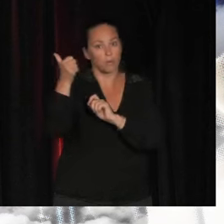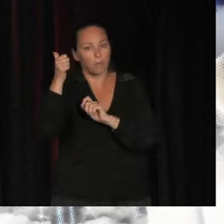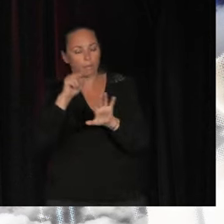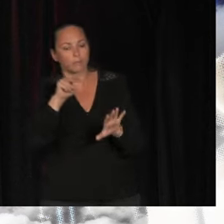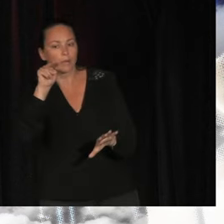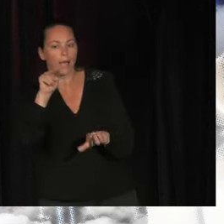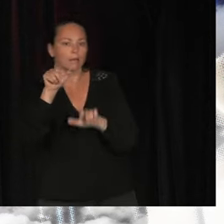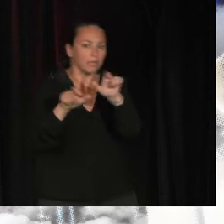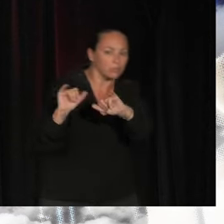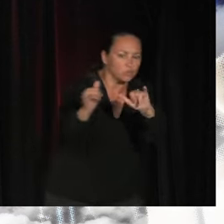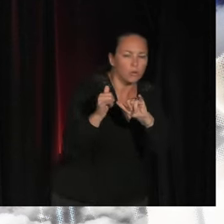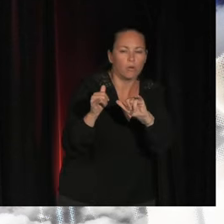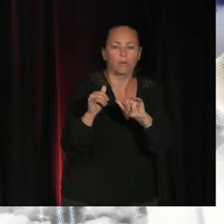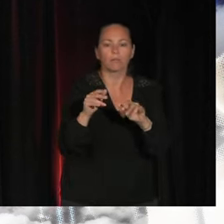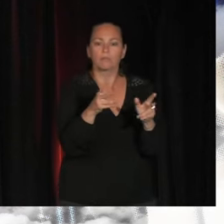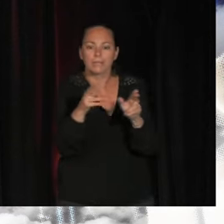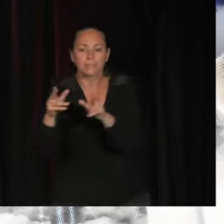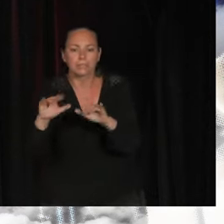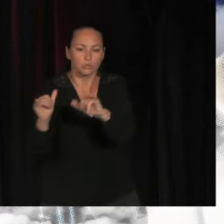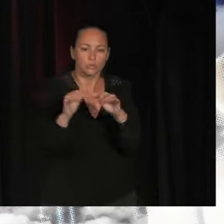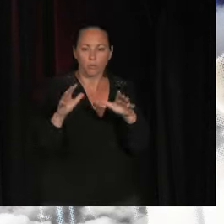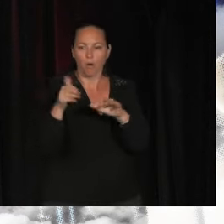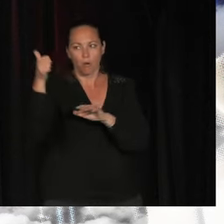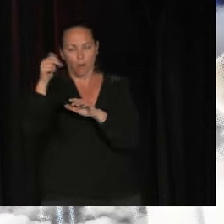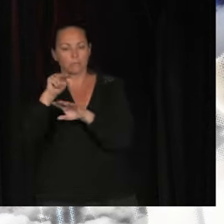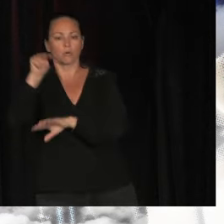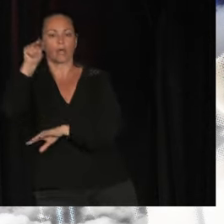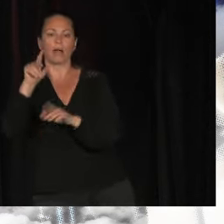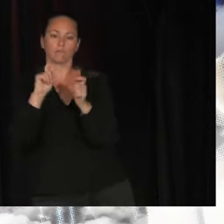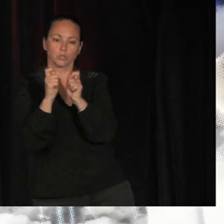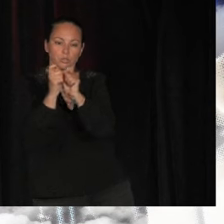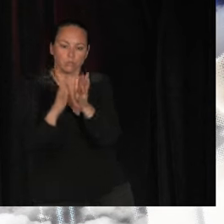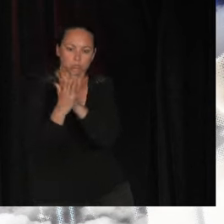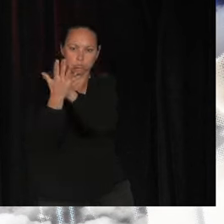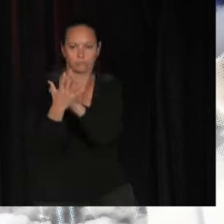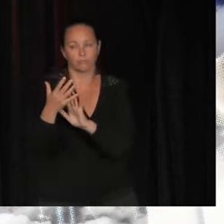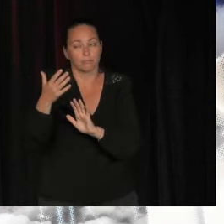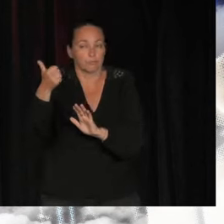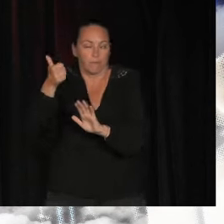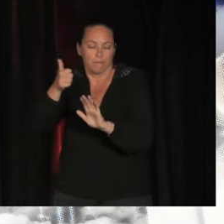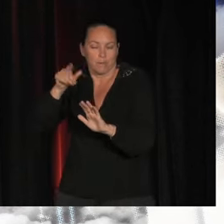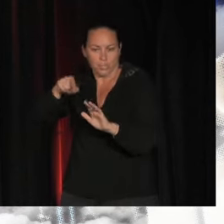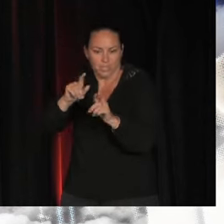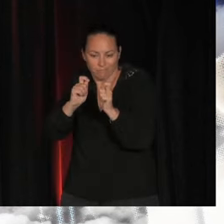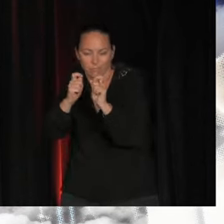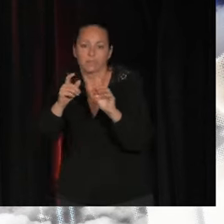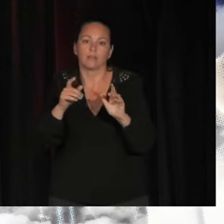ça jouait et ils se sont adaptés, mais il y a eu des efforts à faire. Ce qui est normal puisque de toute façon, encore une fois, on l'avait dit, il y avait TF2 en Hero Shooter, mais là,